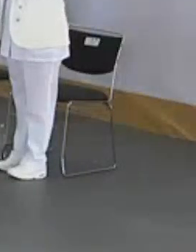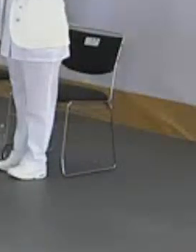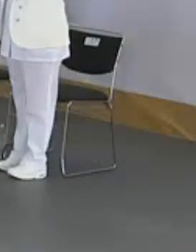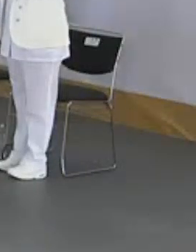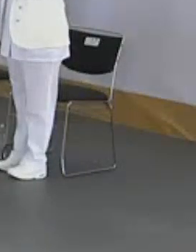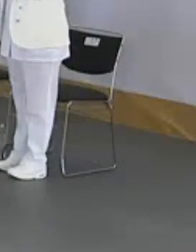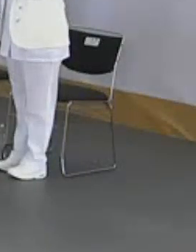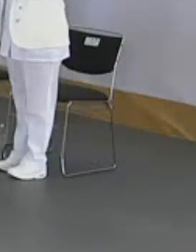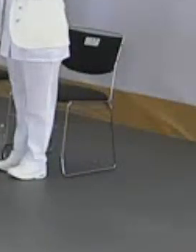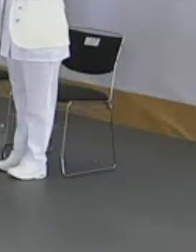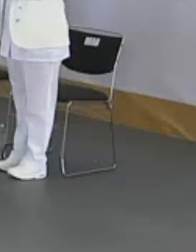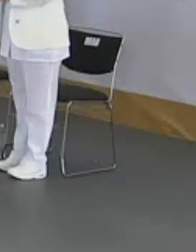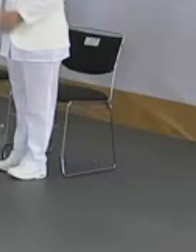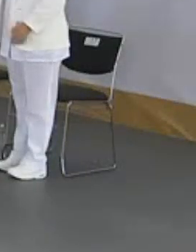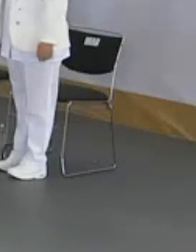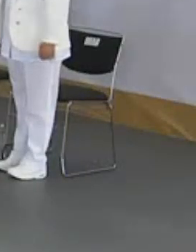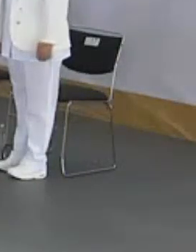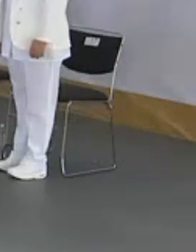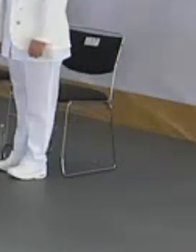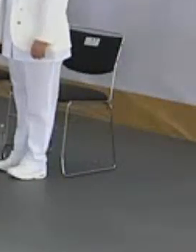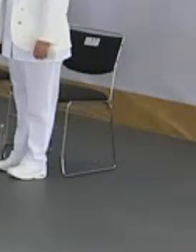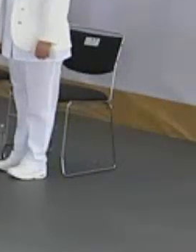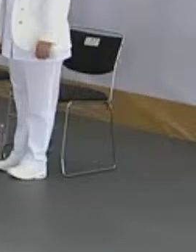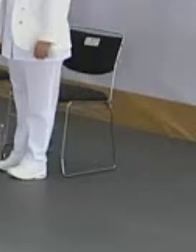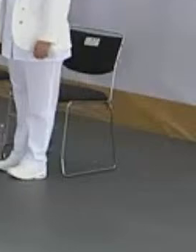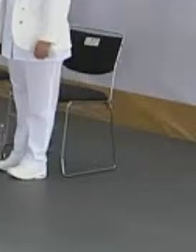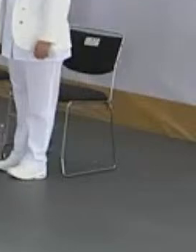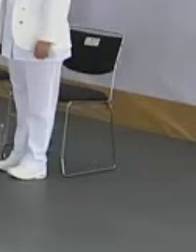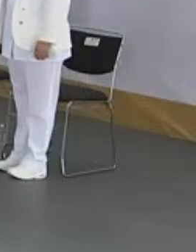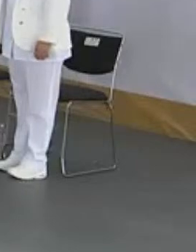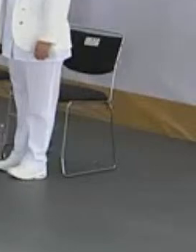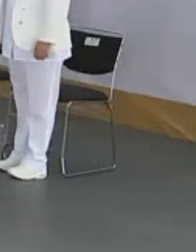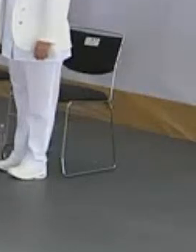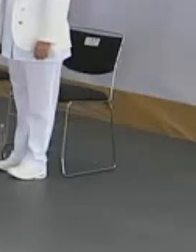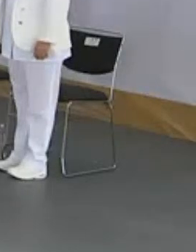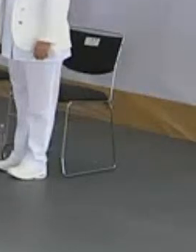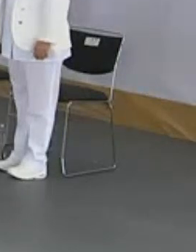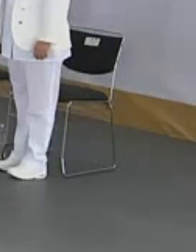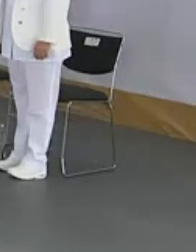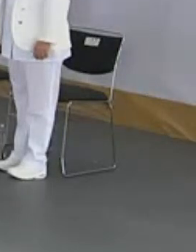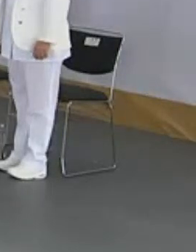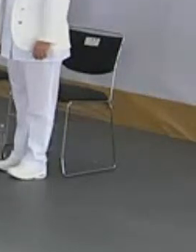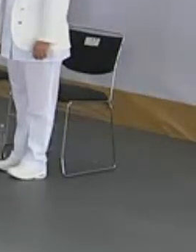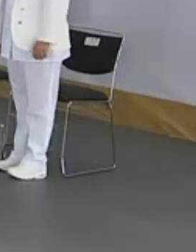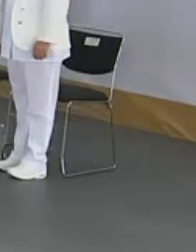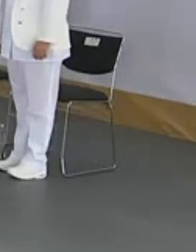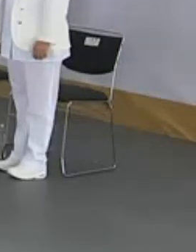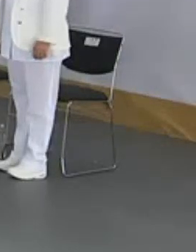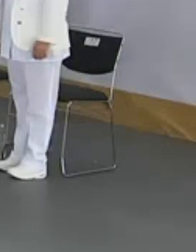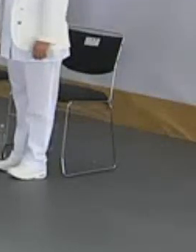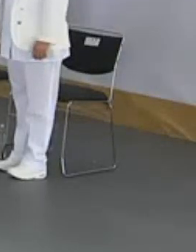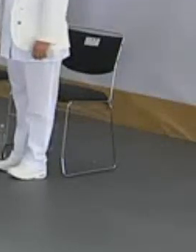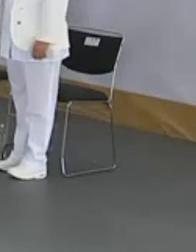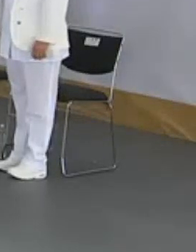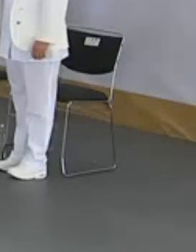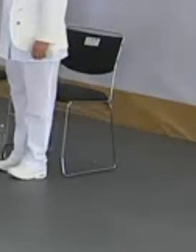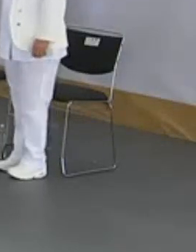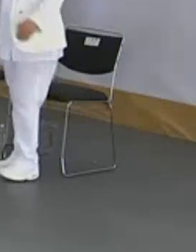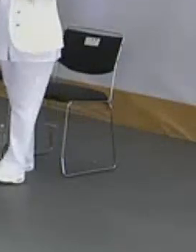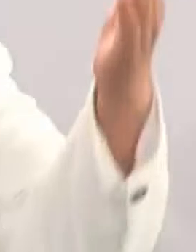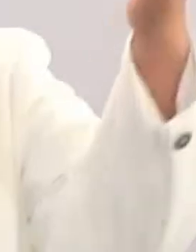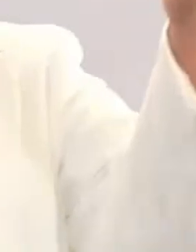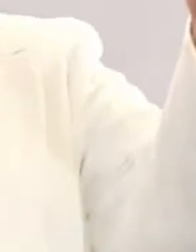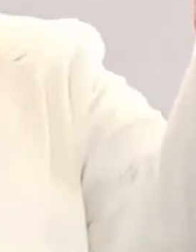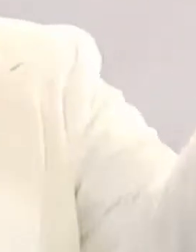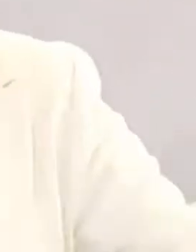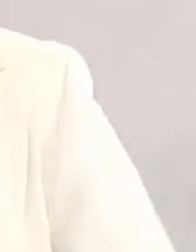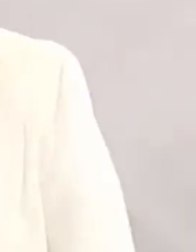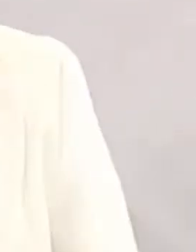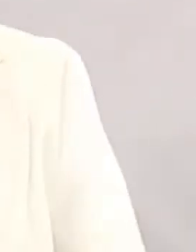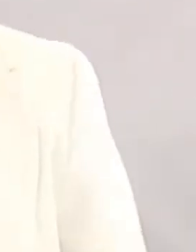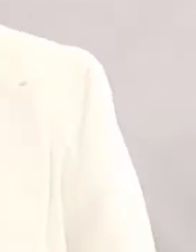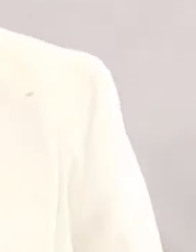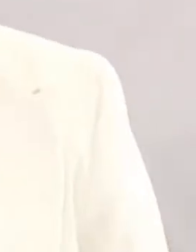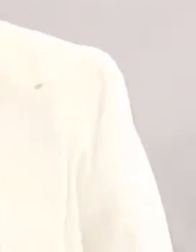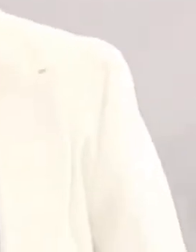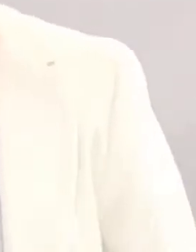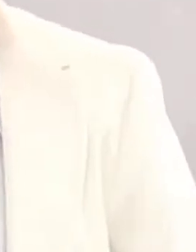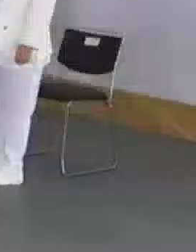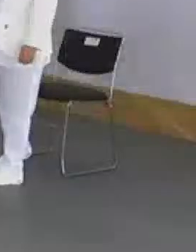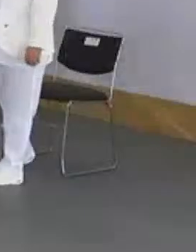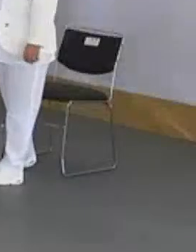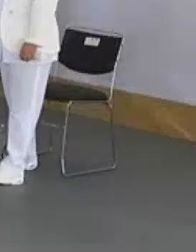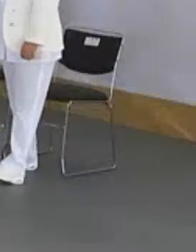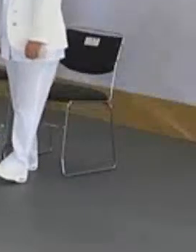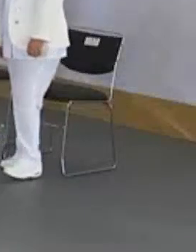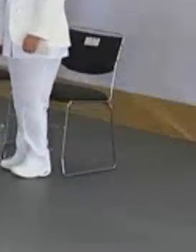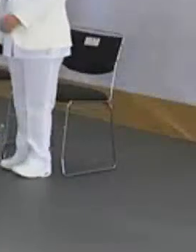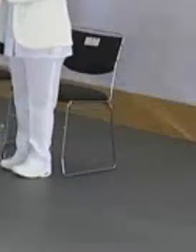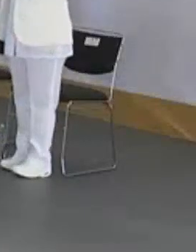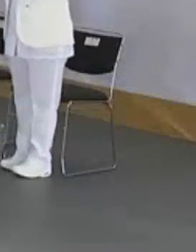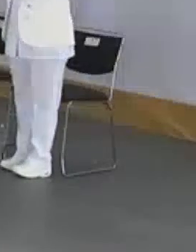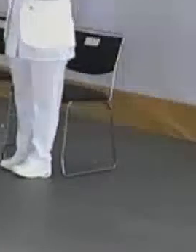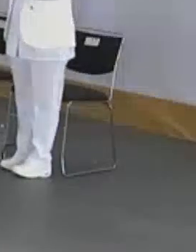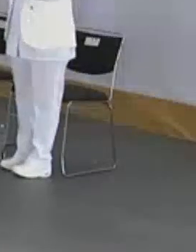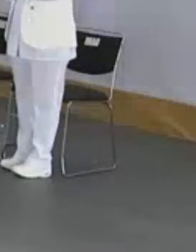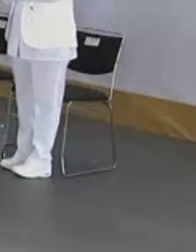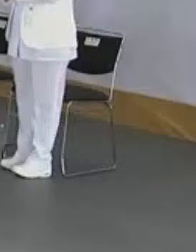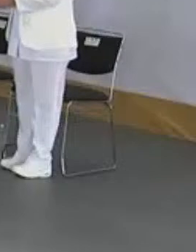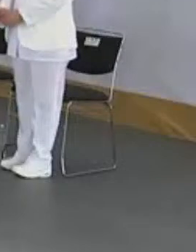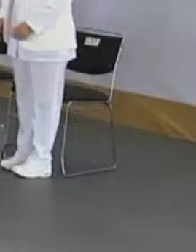La jefa de enfermeras del Hospital Regional de Tlajomulco, Diana Karina Arredondo Barajas.